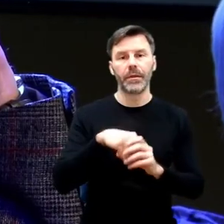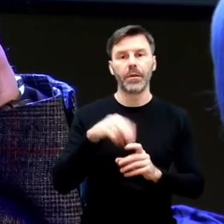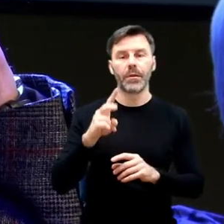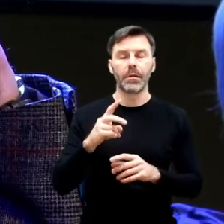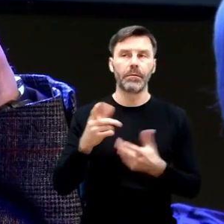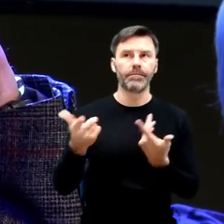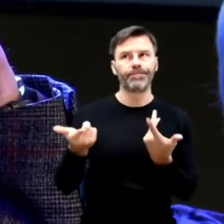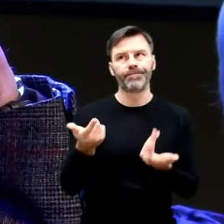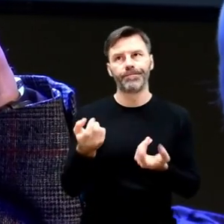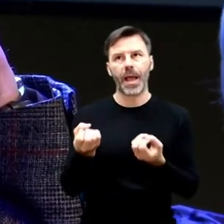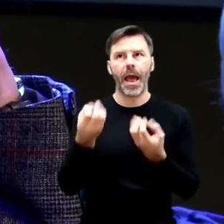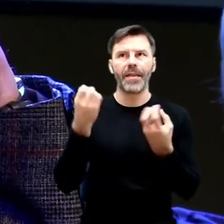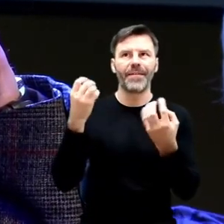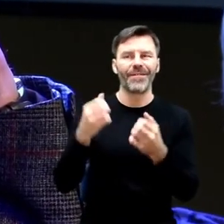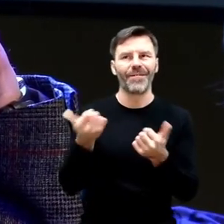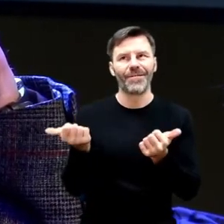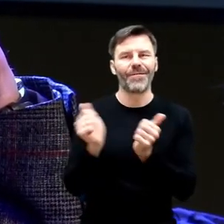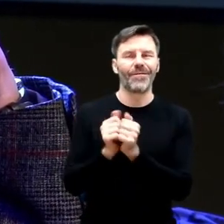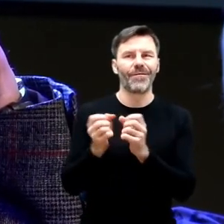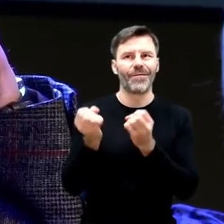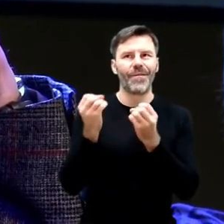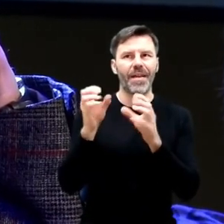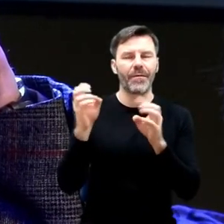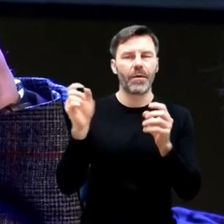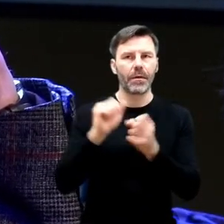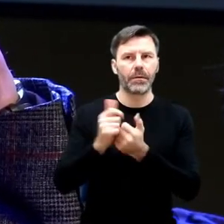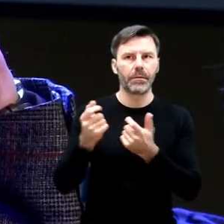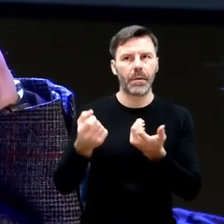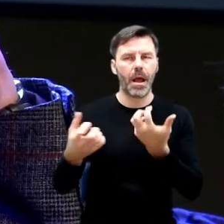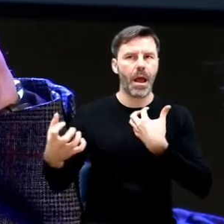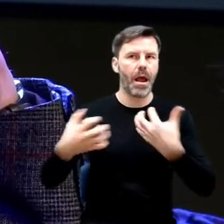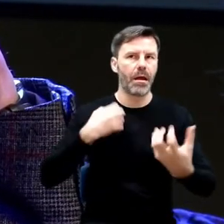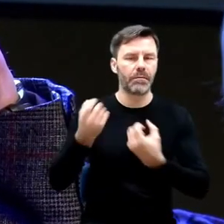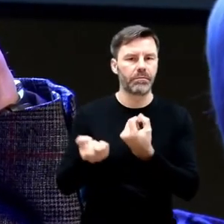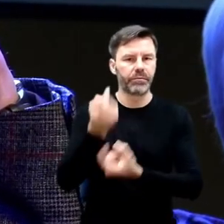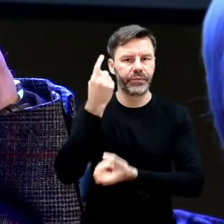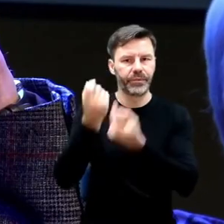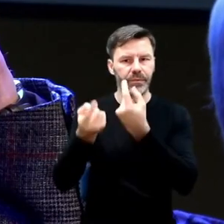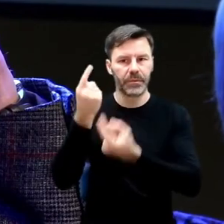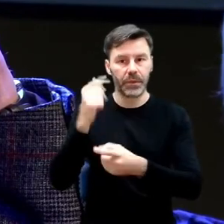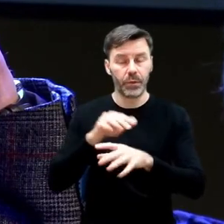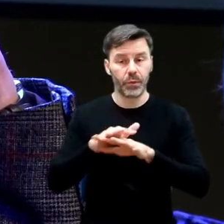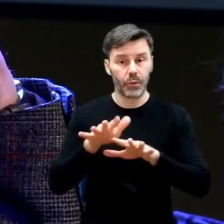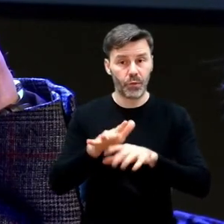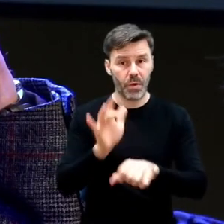mamy do czynienia z dużą burzą krytycyzmu, a propos wzrostu stawek czynszu,